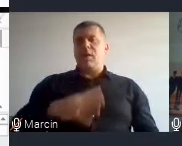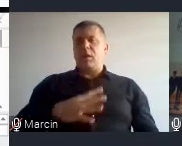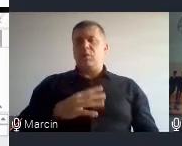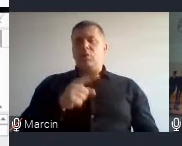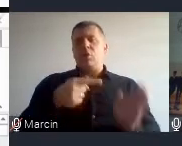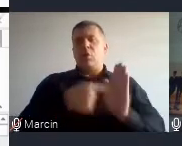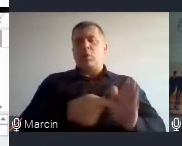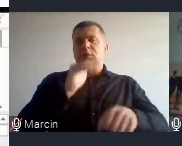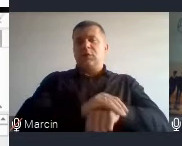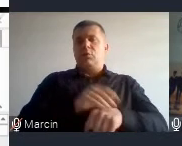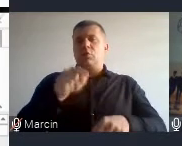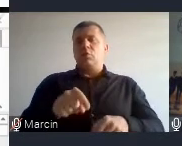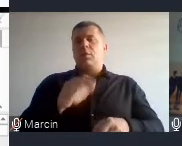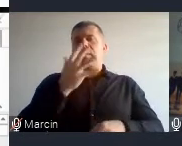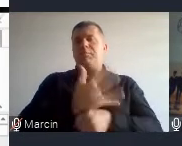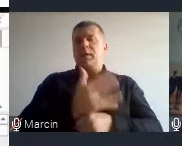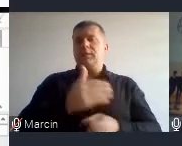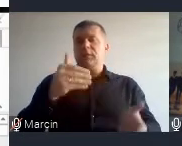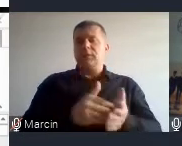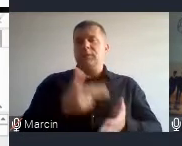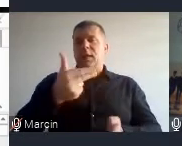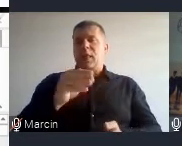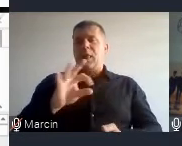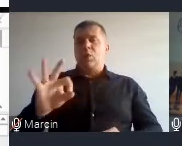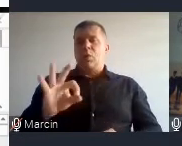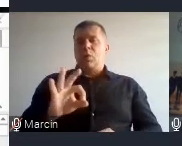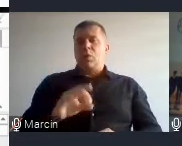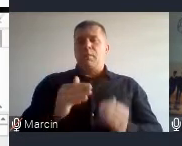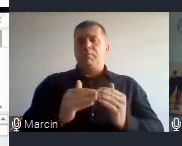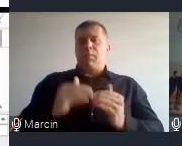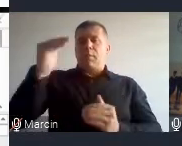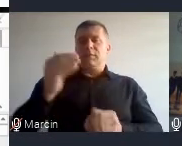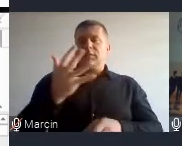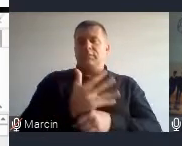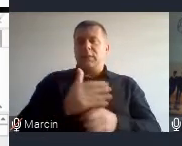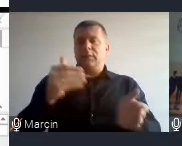Drugi próg zamówień, który się stosuje, to 50 000 złotych netto.